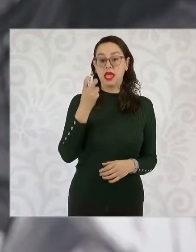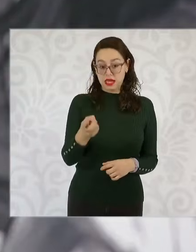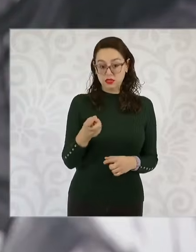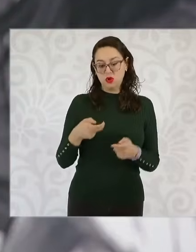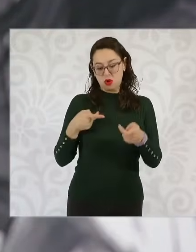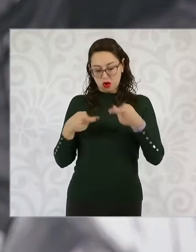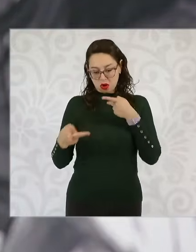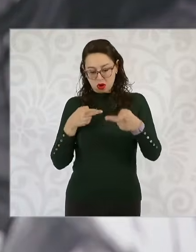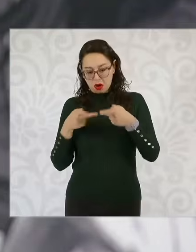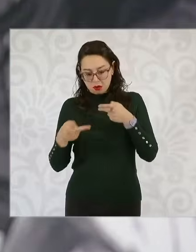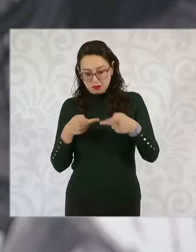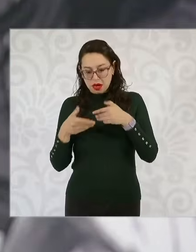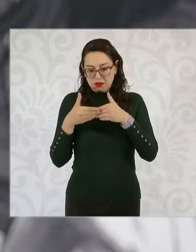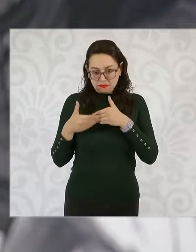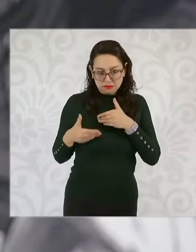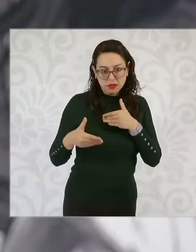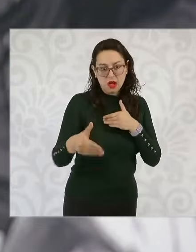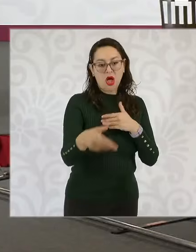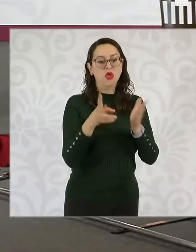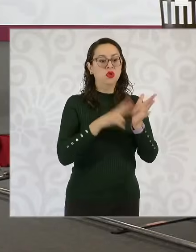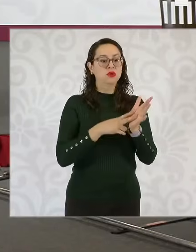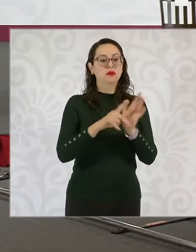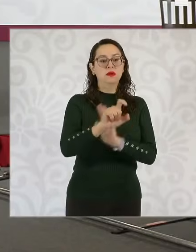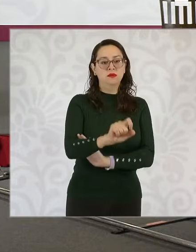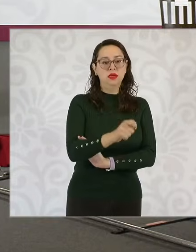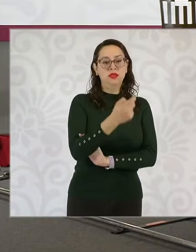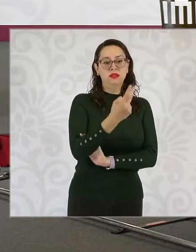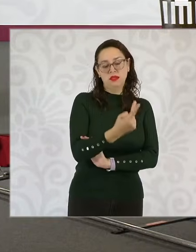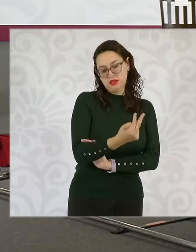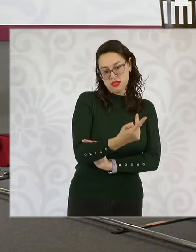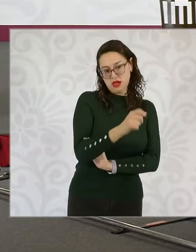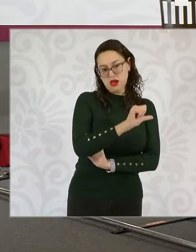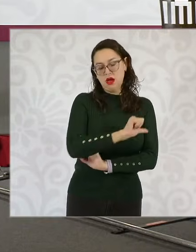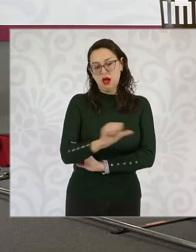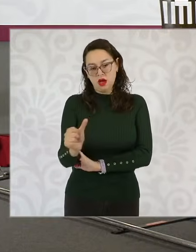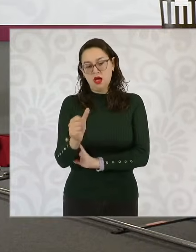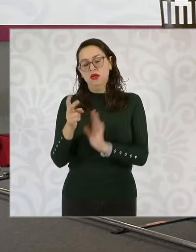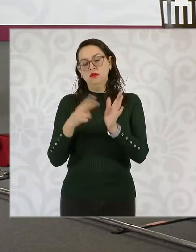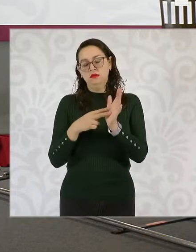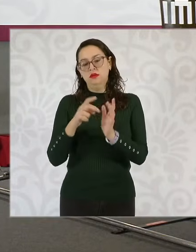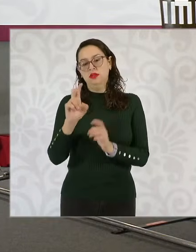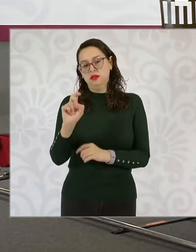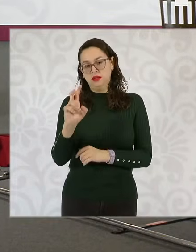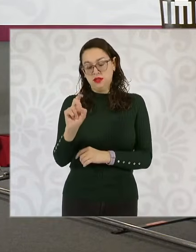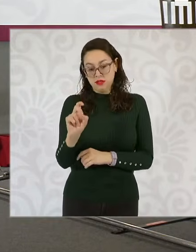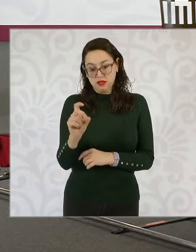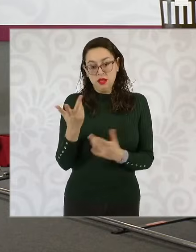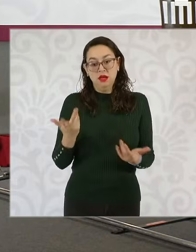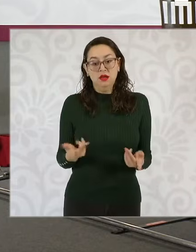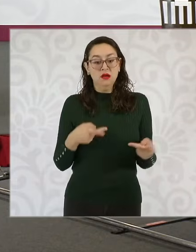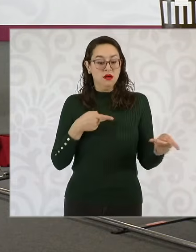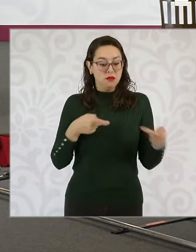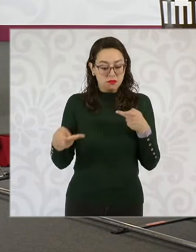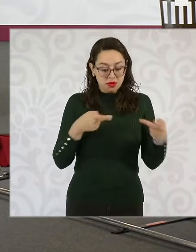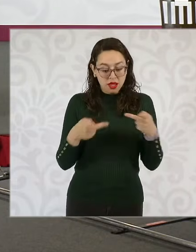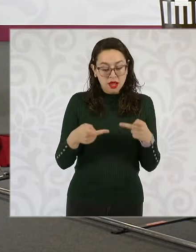del sector hidrocarburos 2025 2030 2024 2030 30 es un plan que consta de seis ejes que el